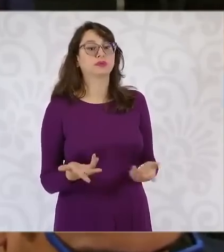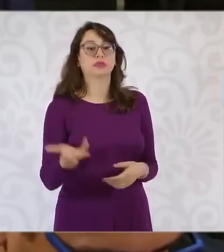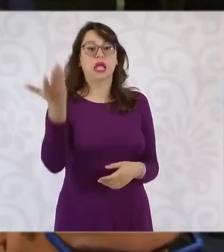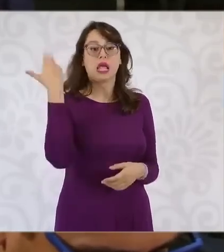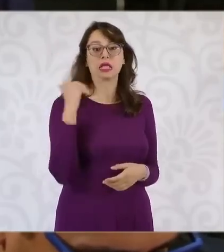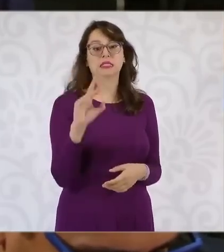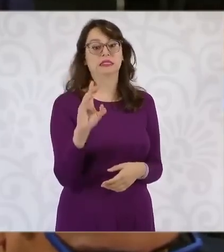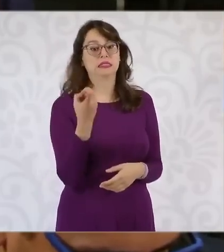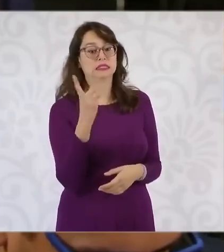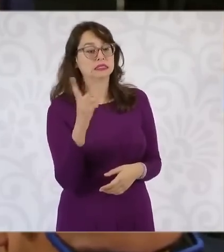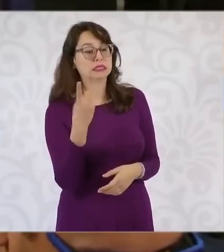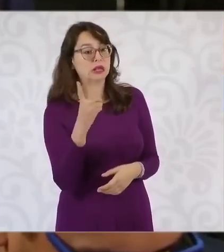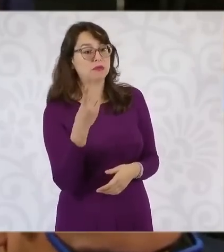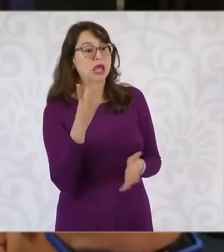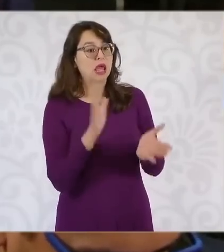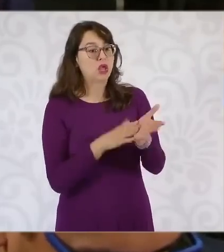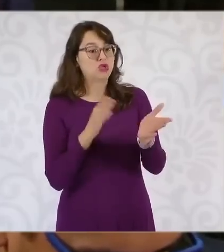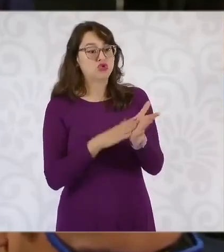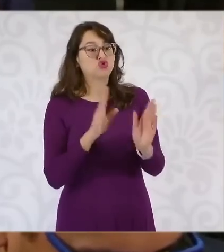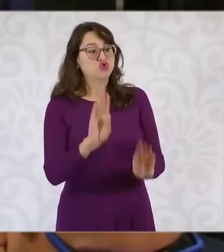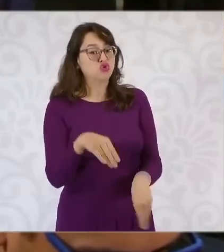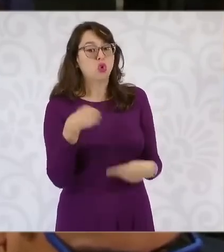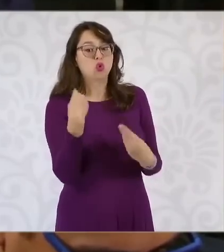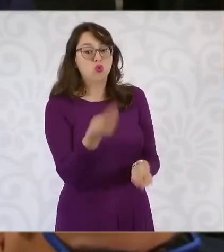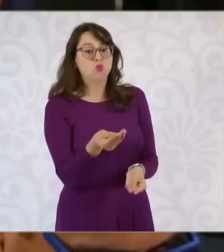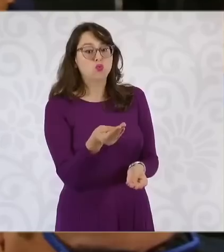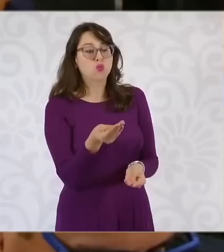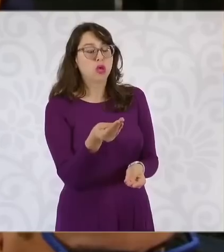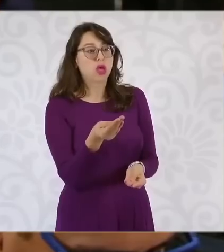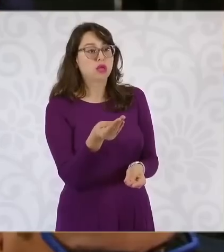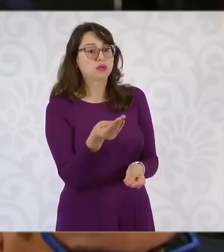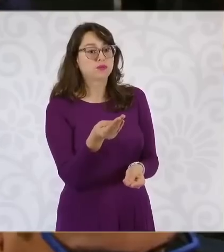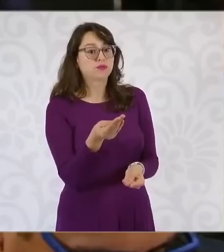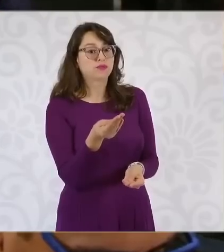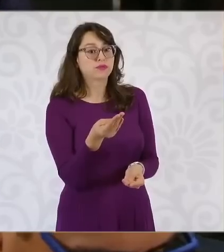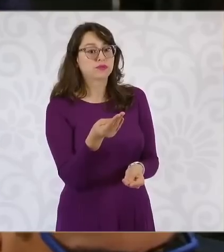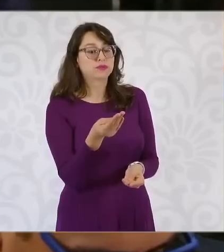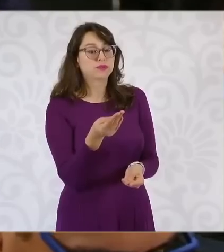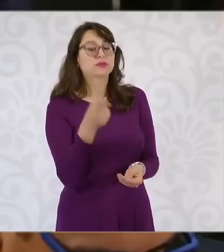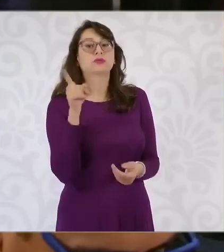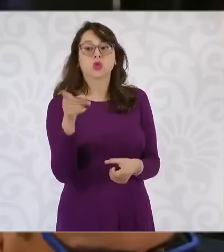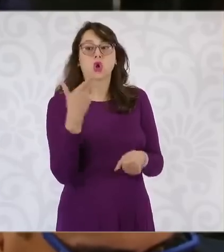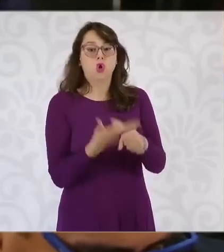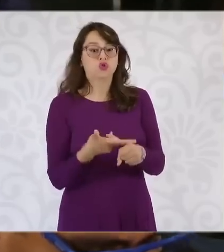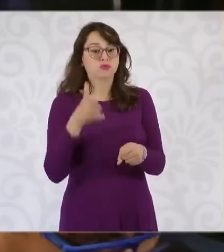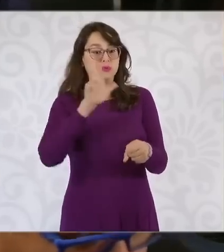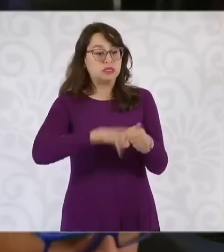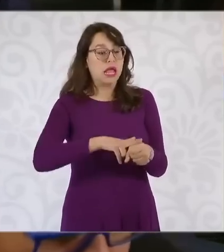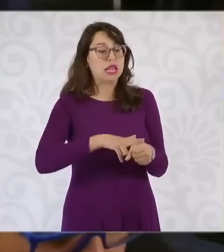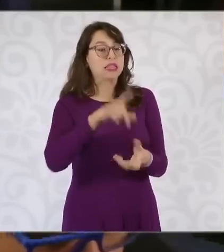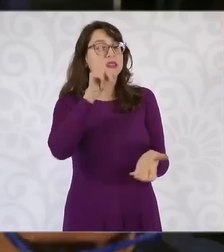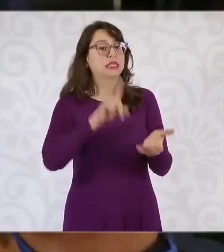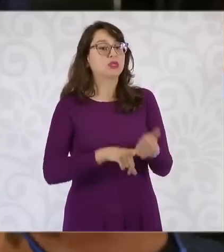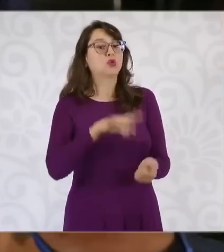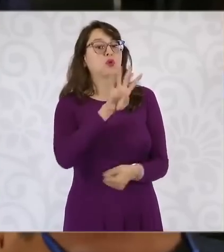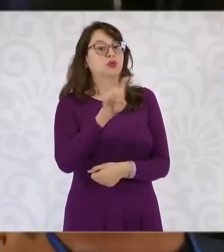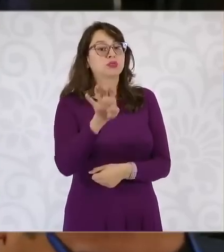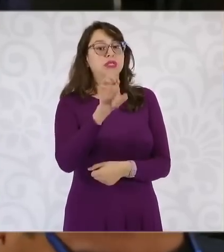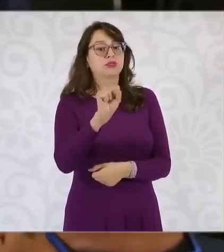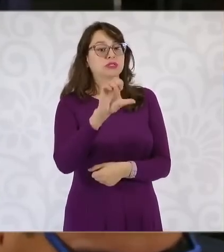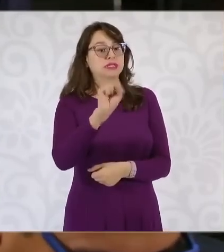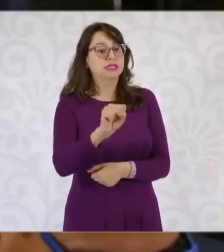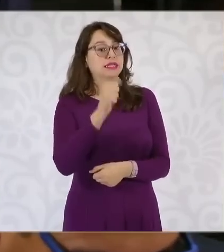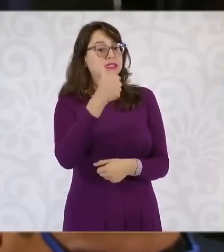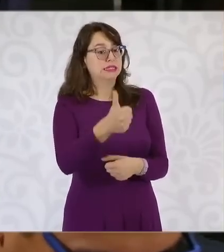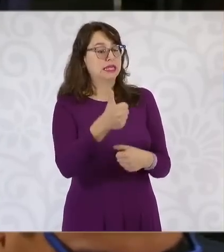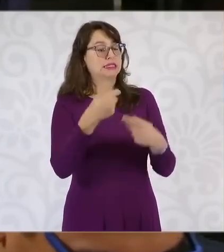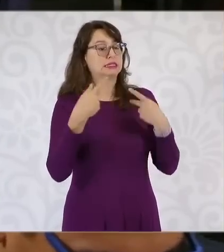entregaron a usted un documento eh gente empleados del hospital 456 empleados que están eventuales